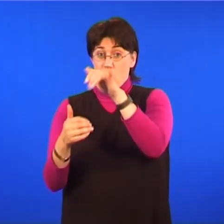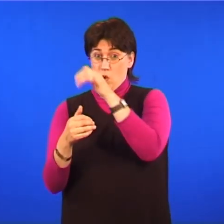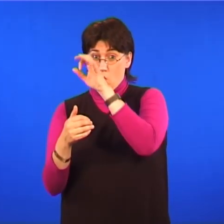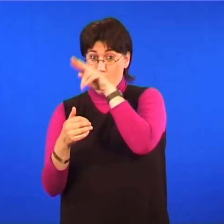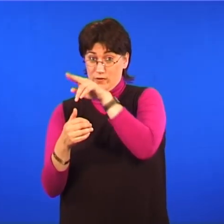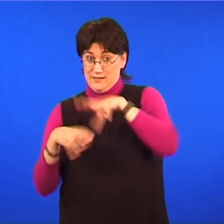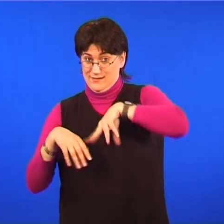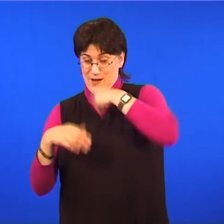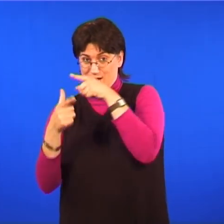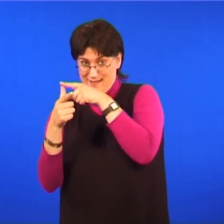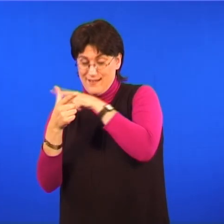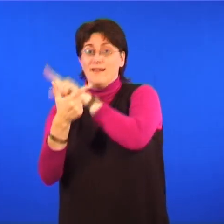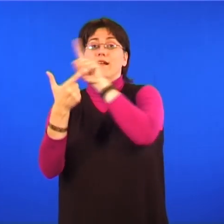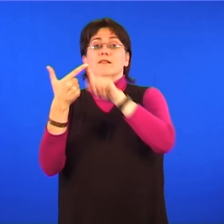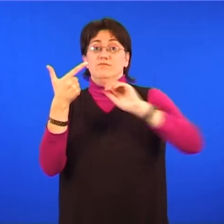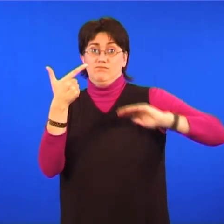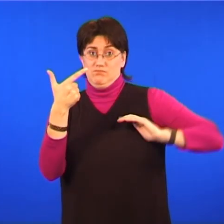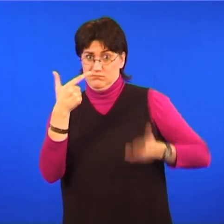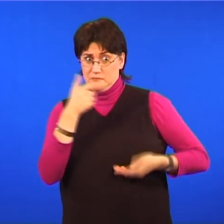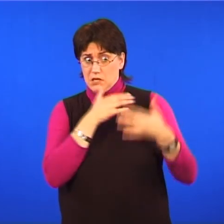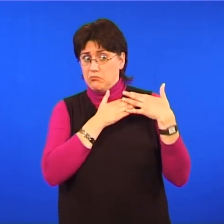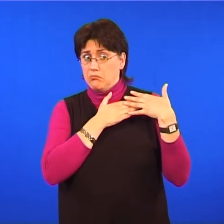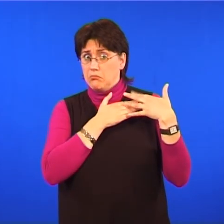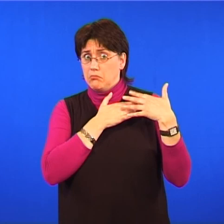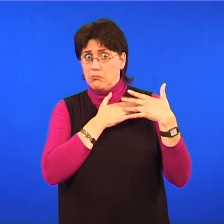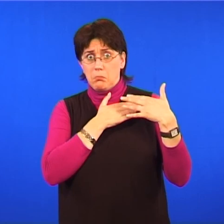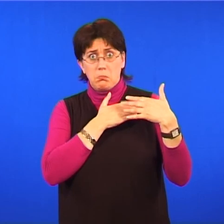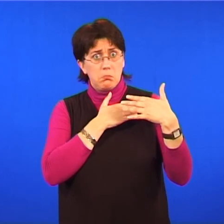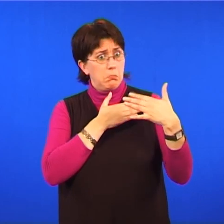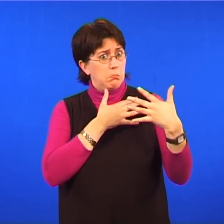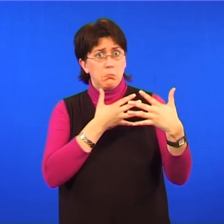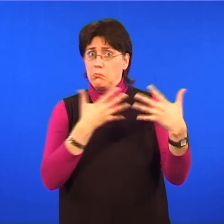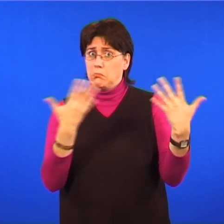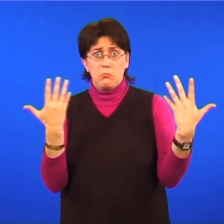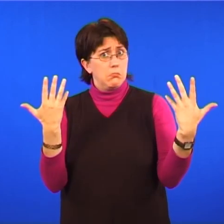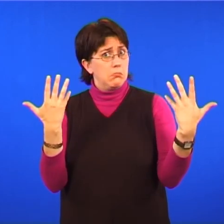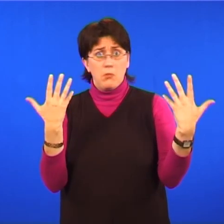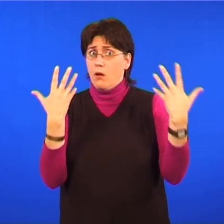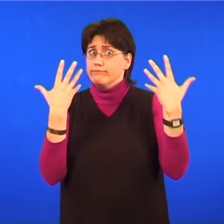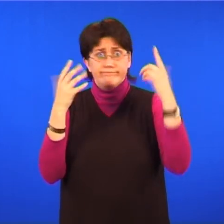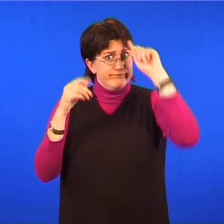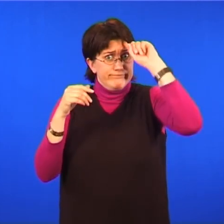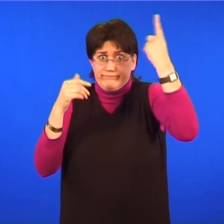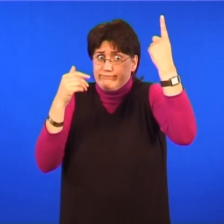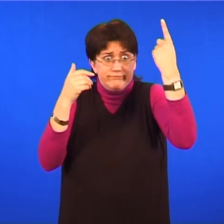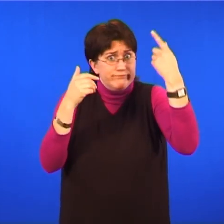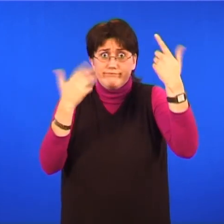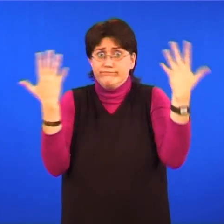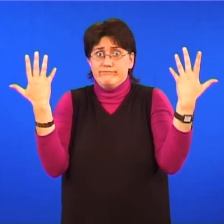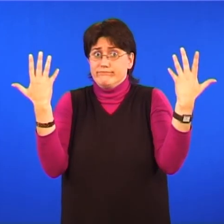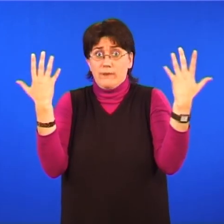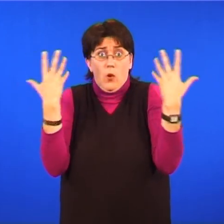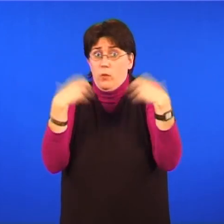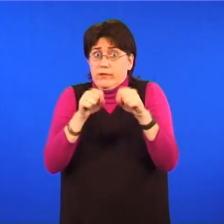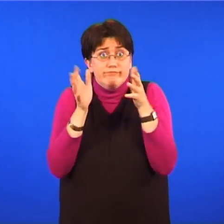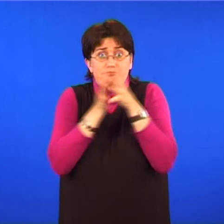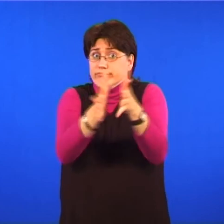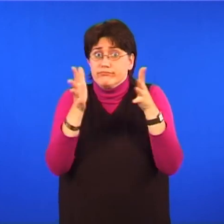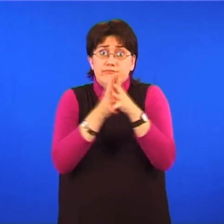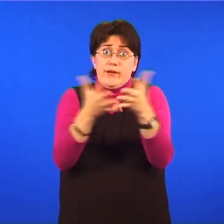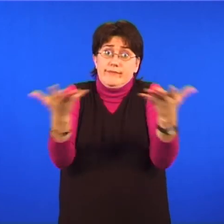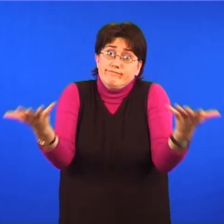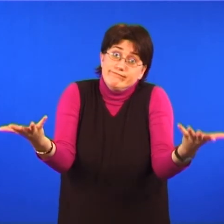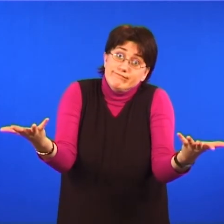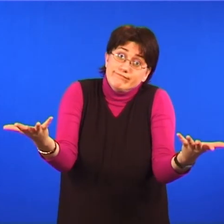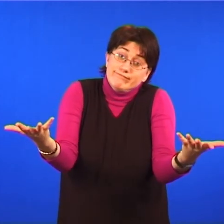Kunnum vér eigi meira frá henni að segja, né heldur hvernig sál Jóns reiddi af eftir það.